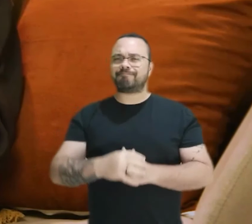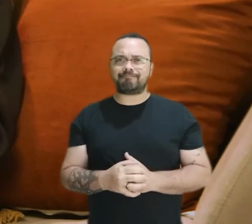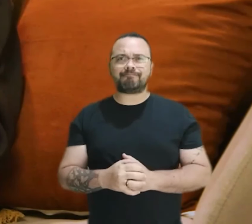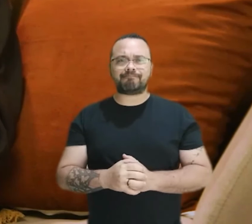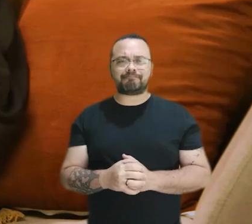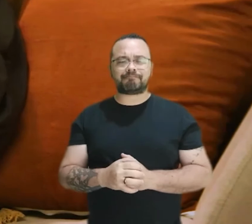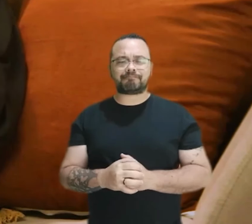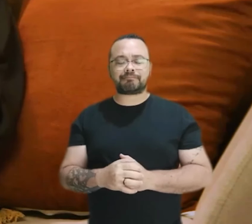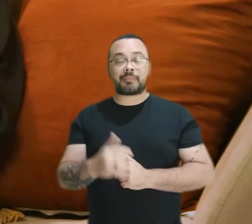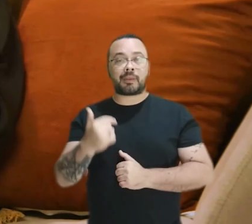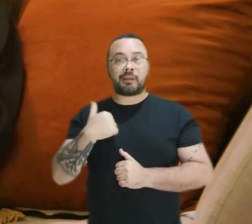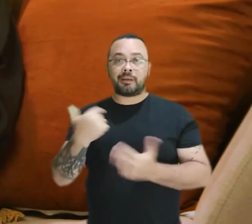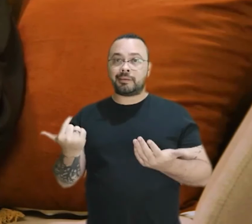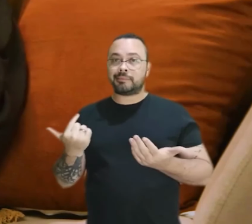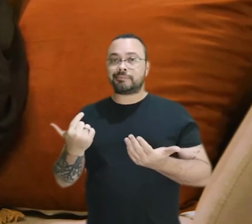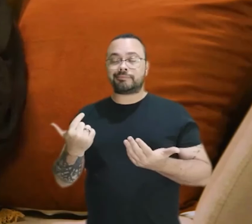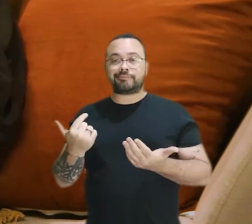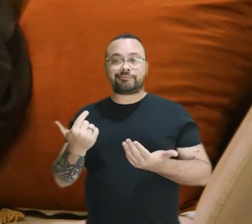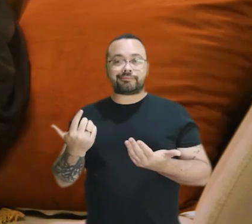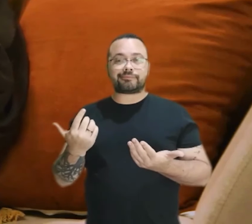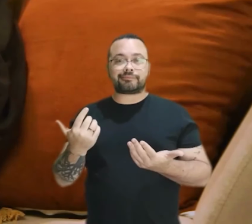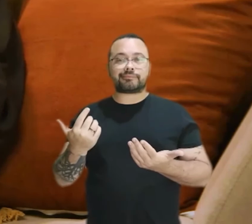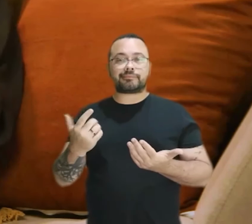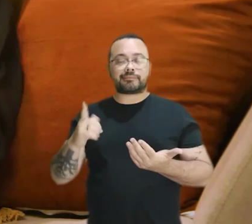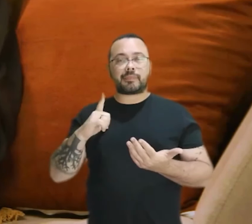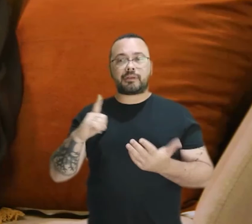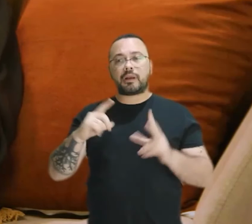E aí, eu acabei até falando sobre essa questão da voz